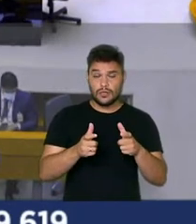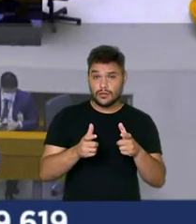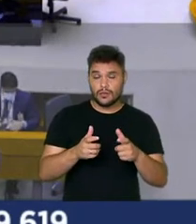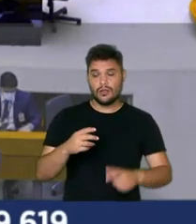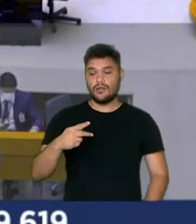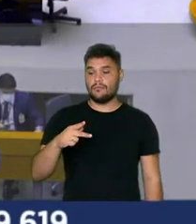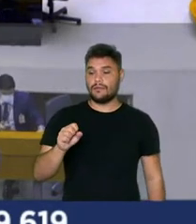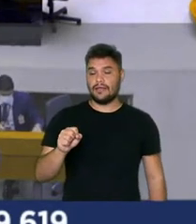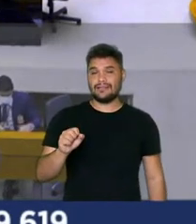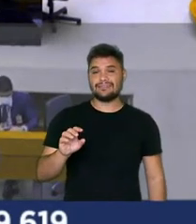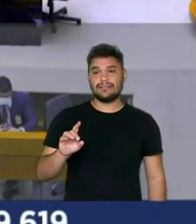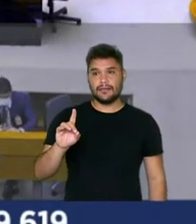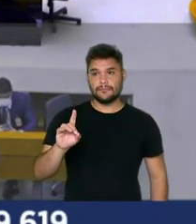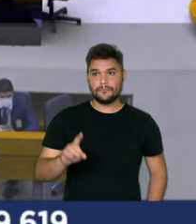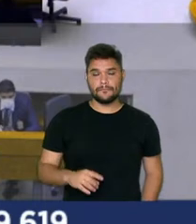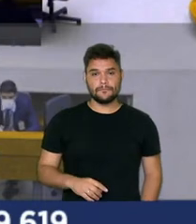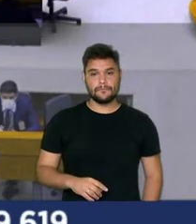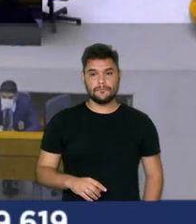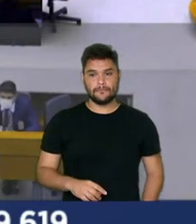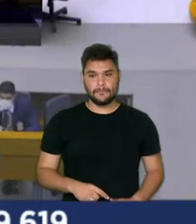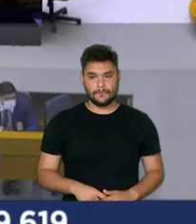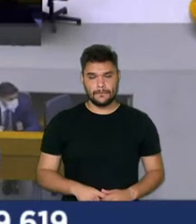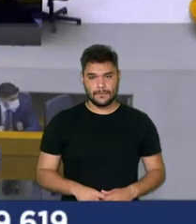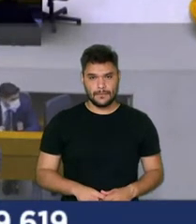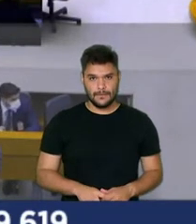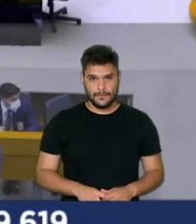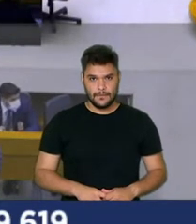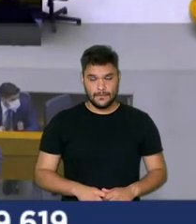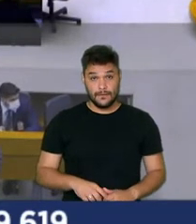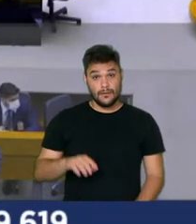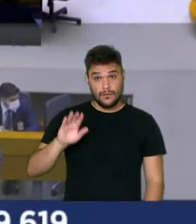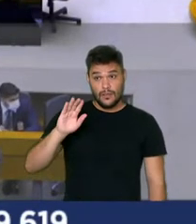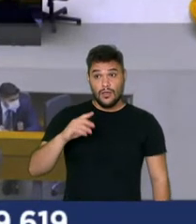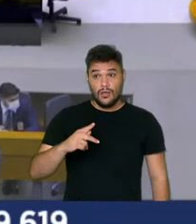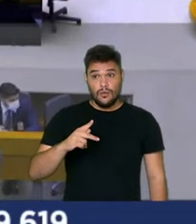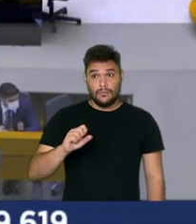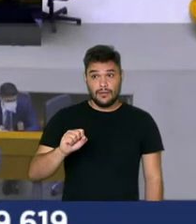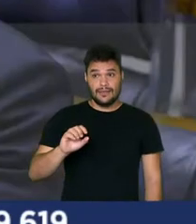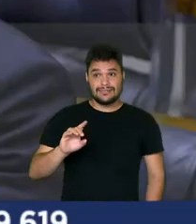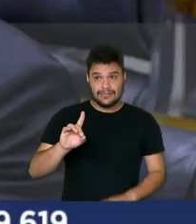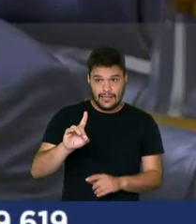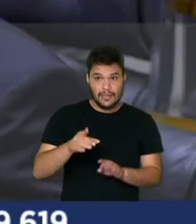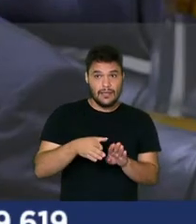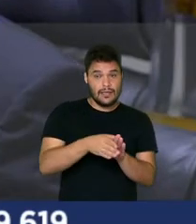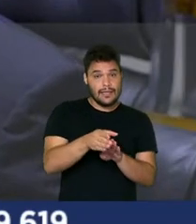A MAIORIA, DEPUTADO REGINALDO? -- [DEPUTADO]: PSD, PRESIDENTE. -- [PRESIDENTE]: JÁ CHEGO, DEPUTADO. -- [DEPUTADO]: SENHOR